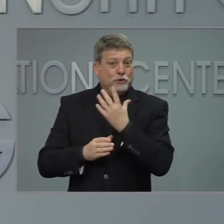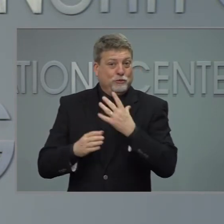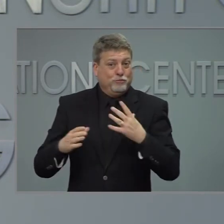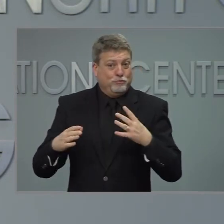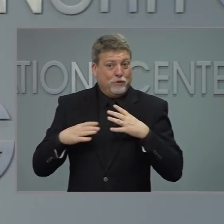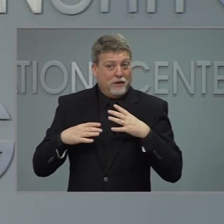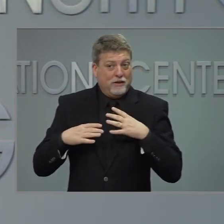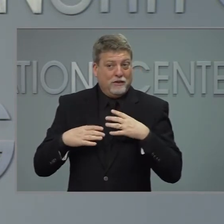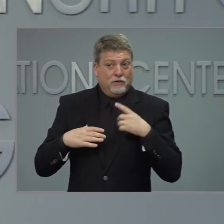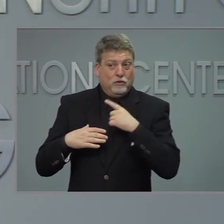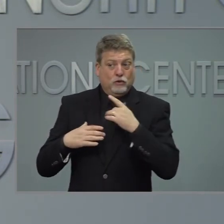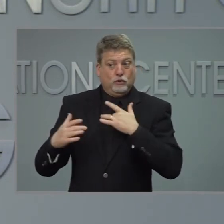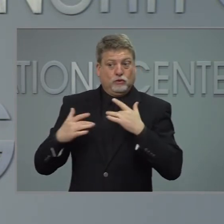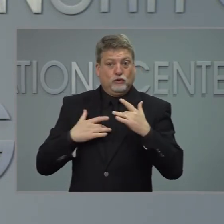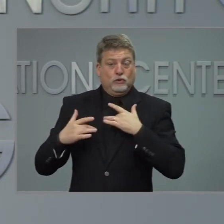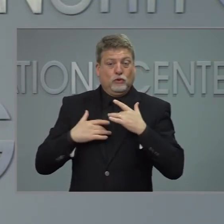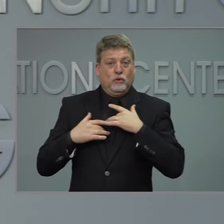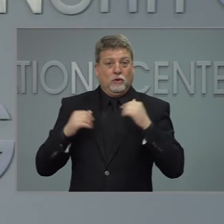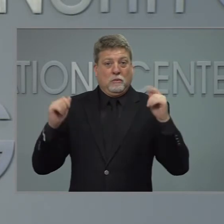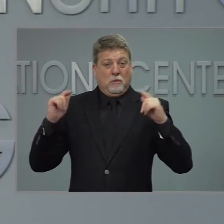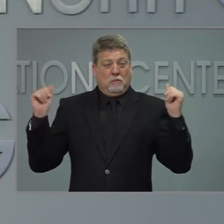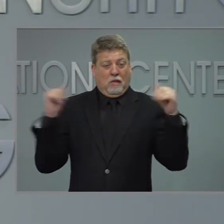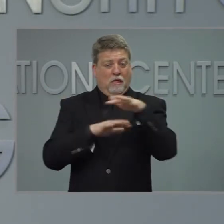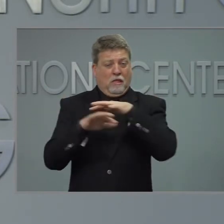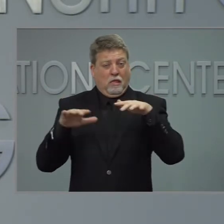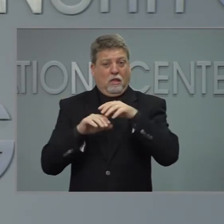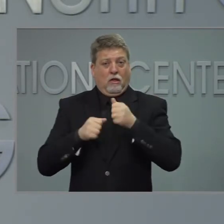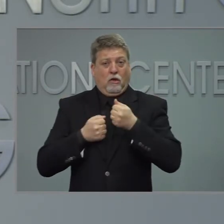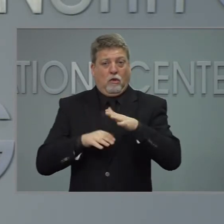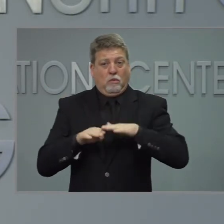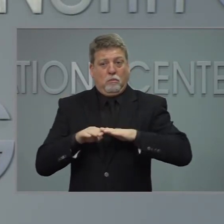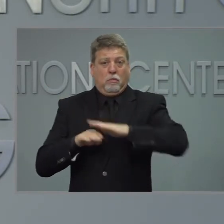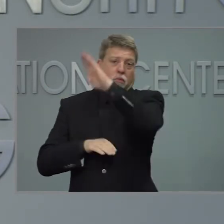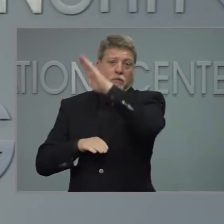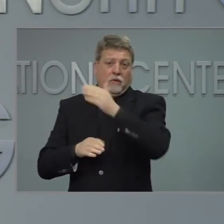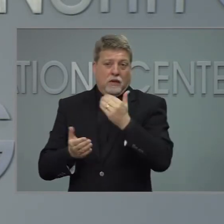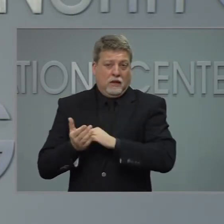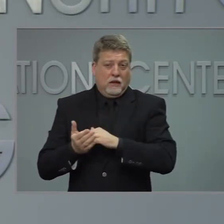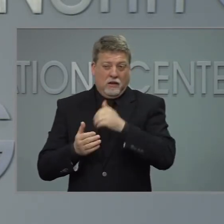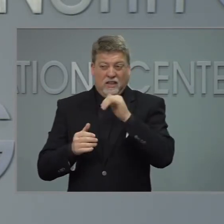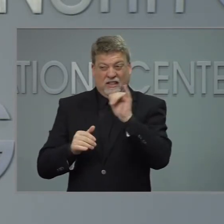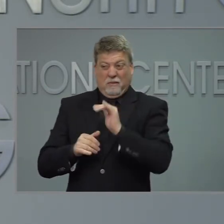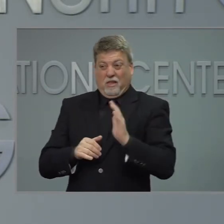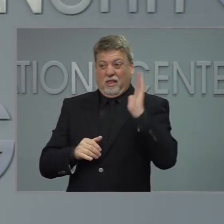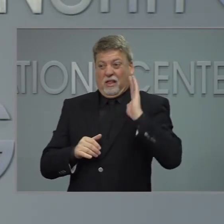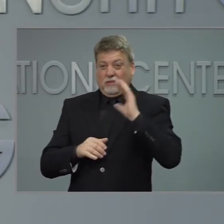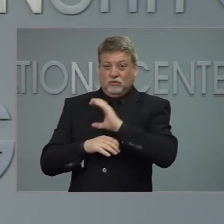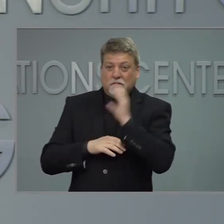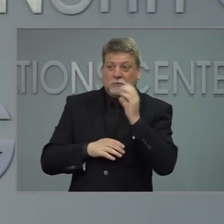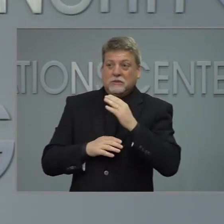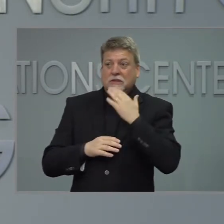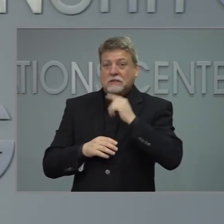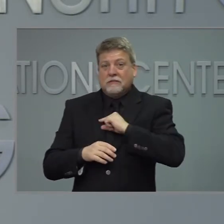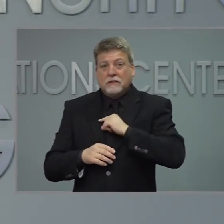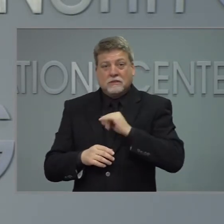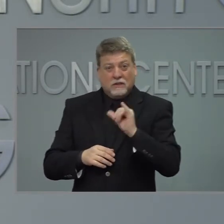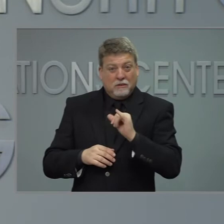Les preocupa que vuelva a haber otra alza de casos de covid, como decimos, en otra ocasión.